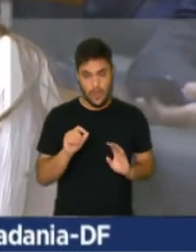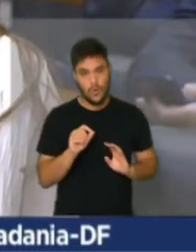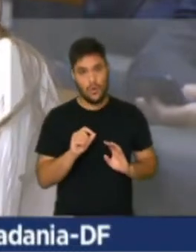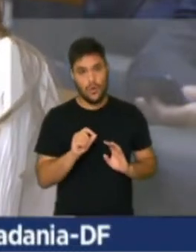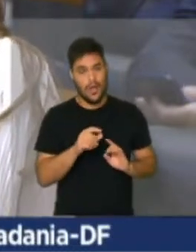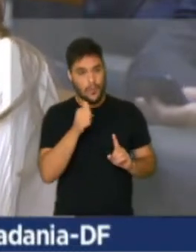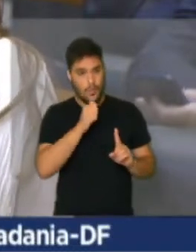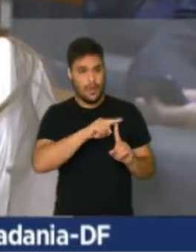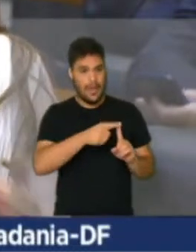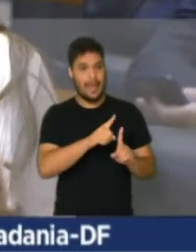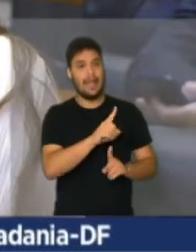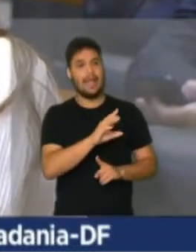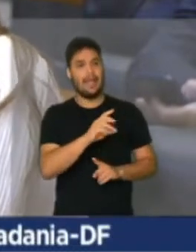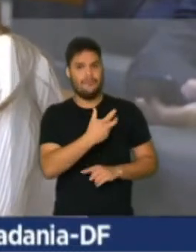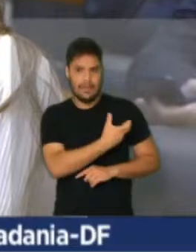DIREITO DE ELA ESCOLHER A